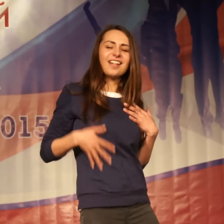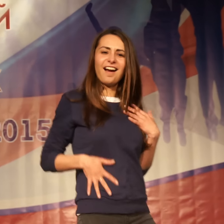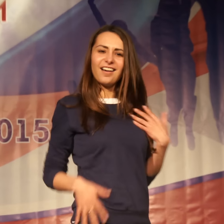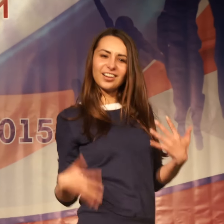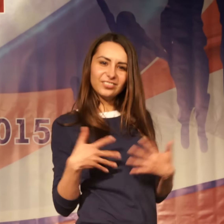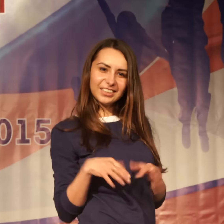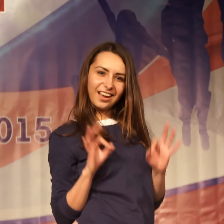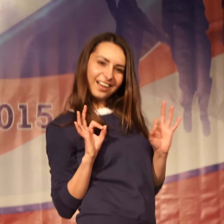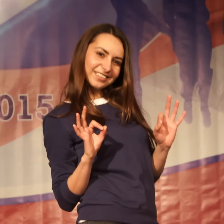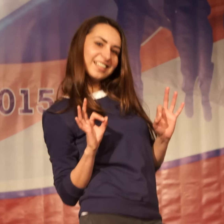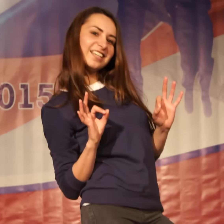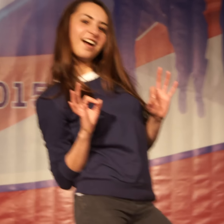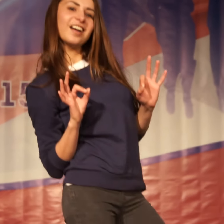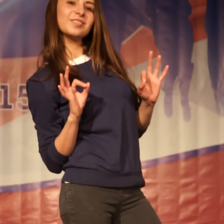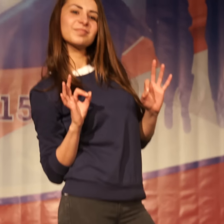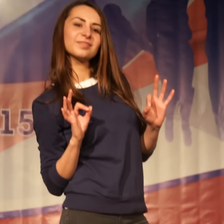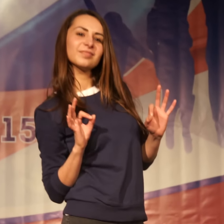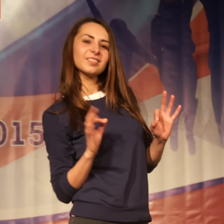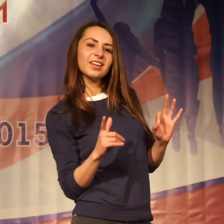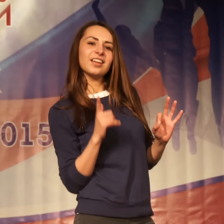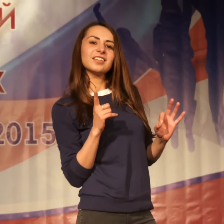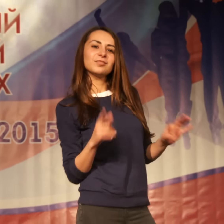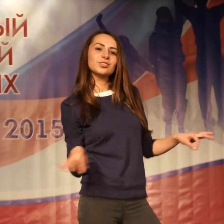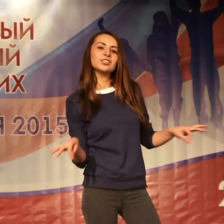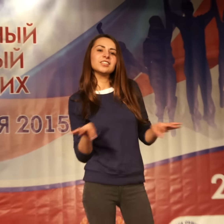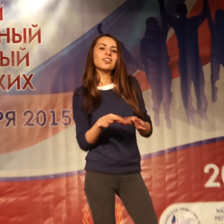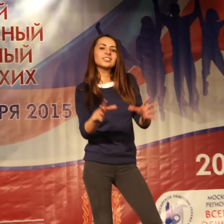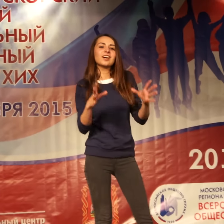пели песни на жестовом языке,